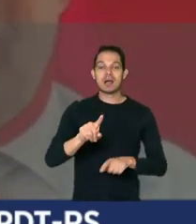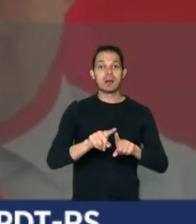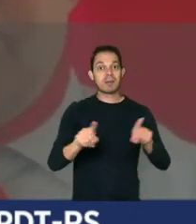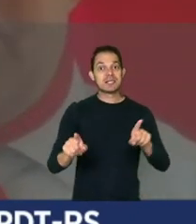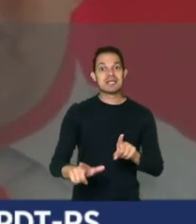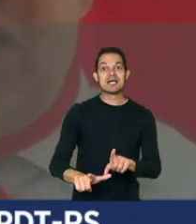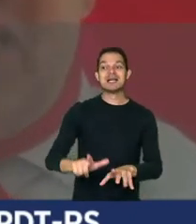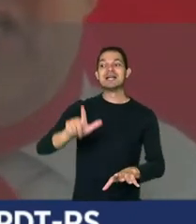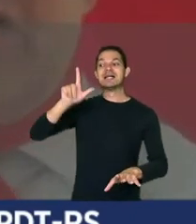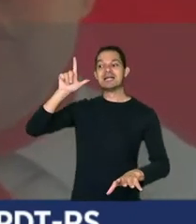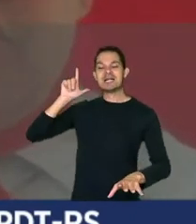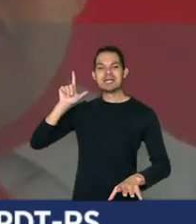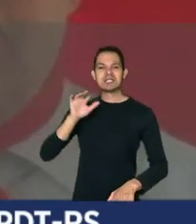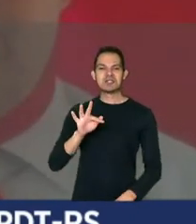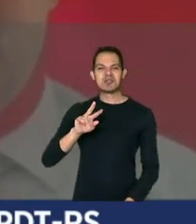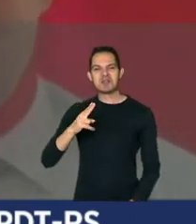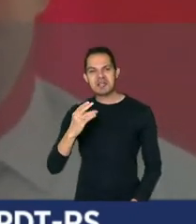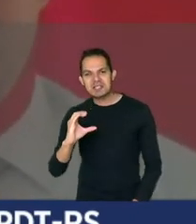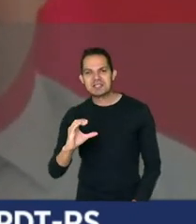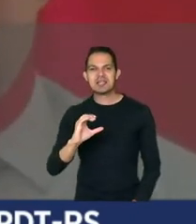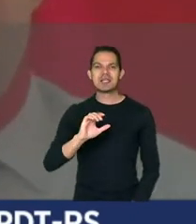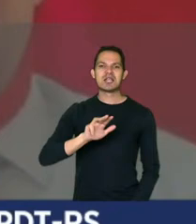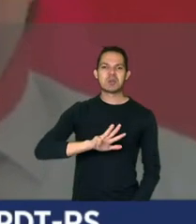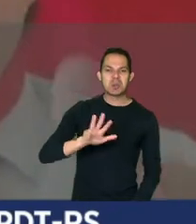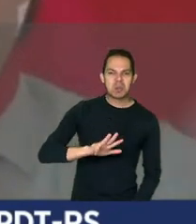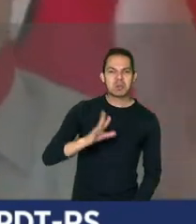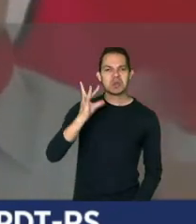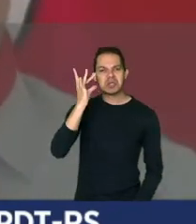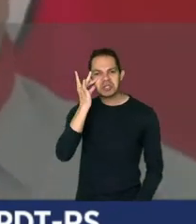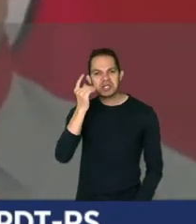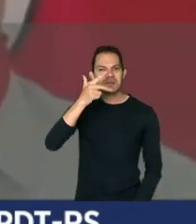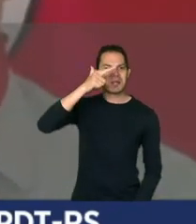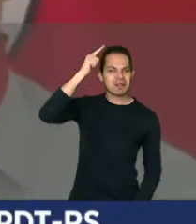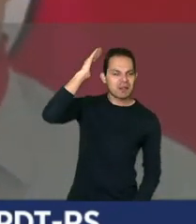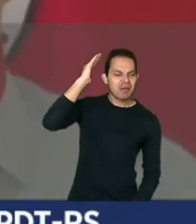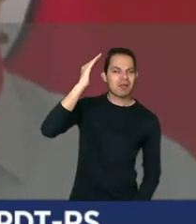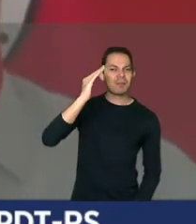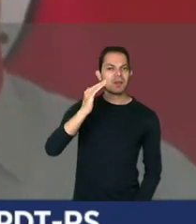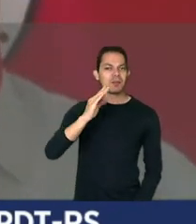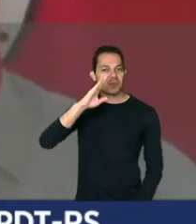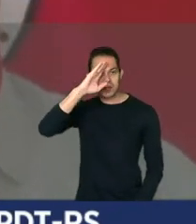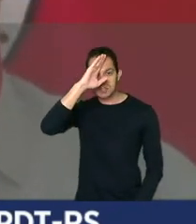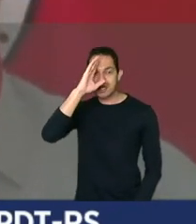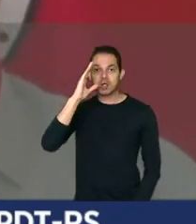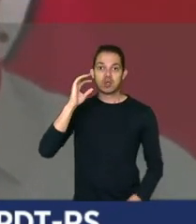FERNANDO HENRIQUE, DO LULA, DA DILMA, DO TEMER, DO BOLSONARO, EXIGIA A PROVA DE VIDA. AGORA